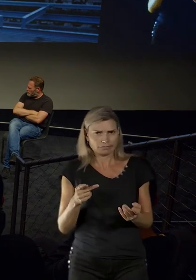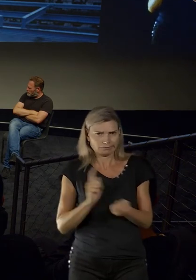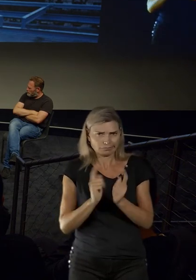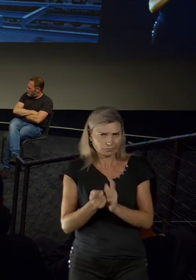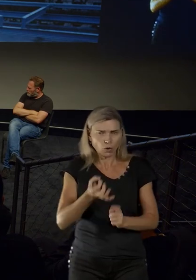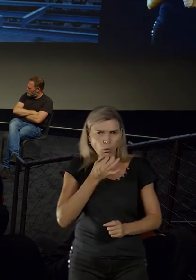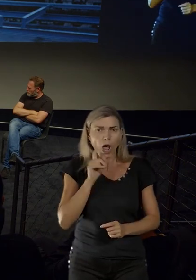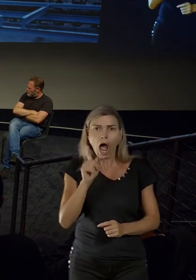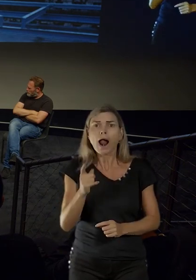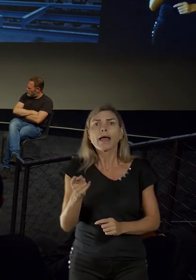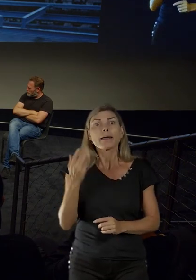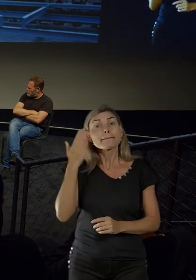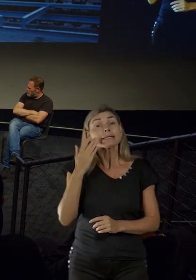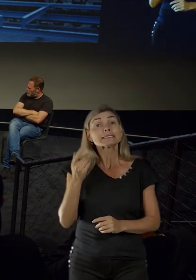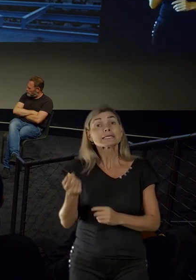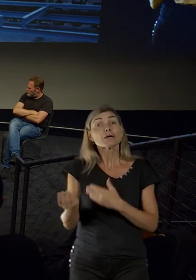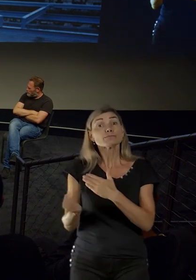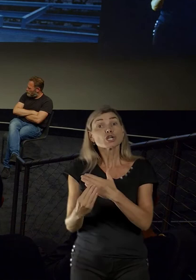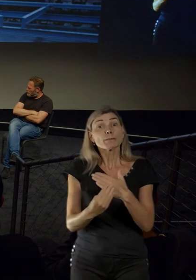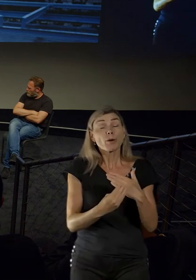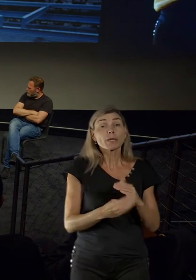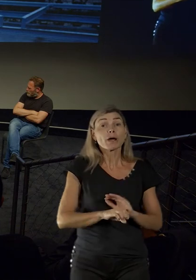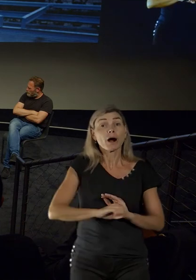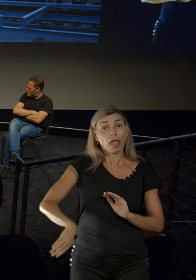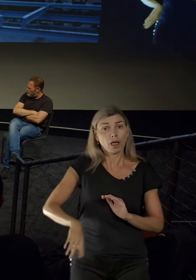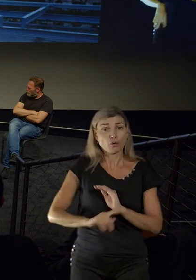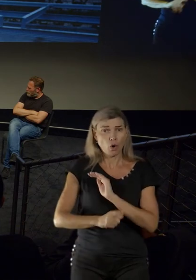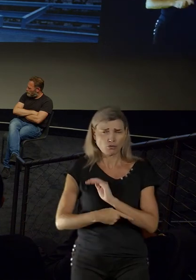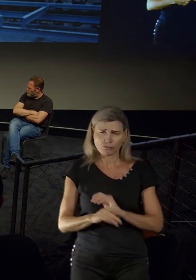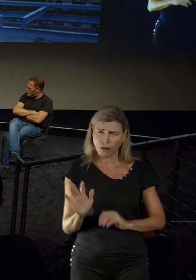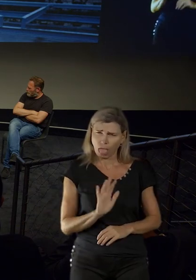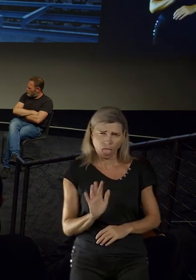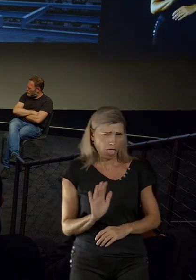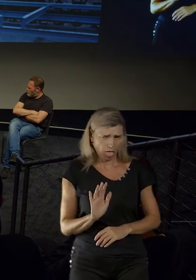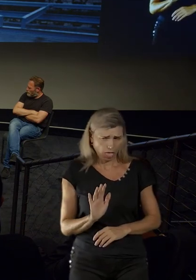ty v koši rozhodně nekončí. My jsme k těm připomínkám se vyjádřili,